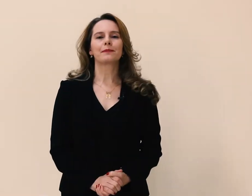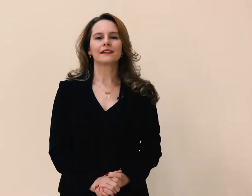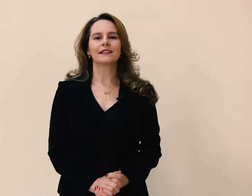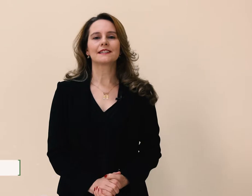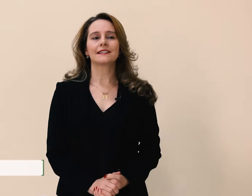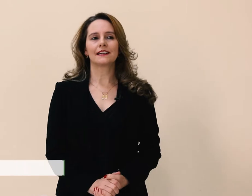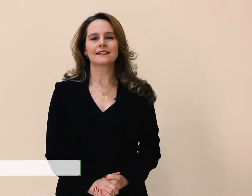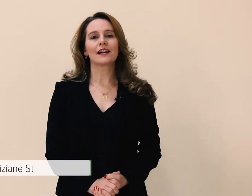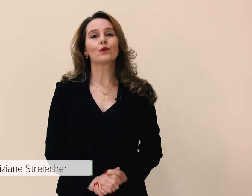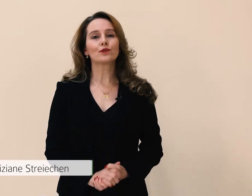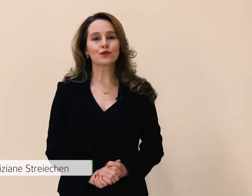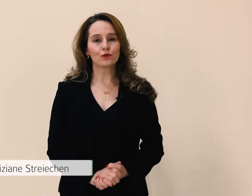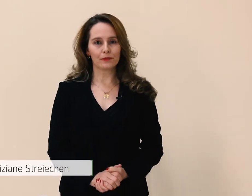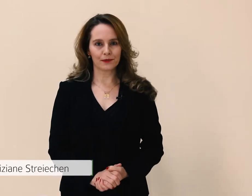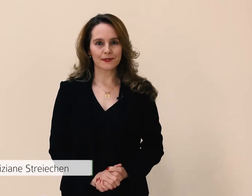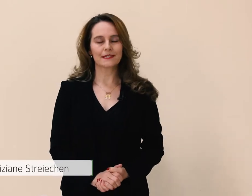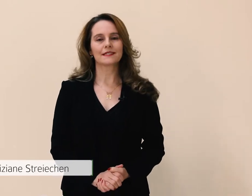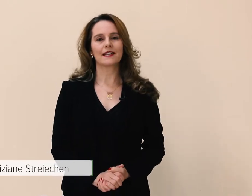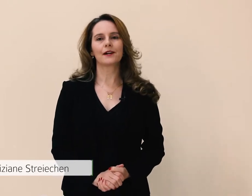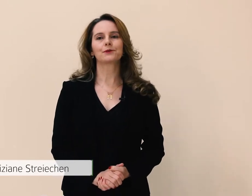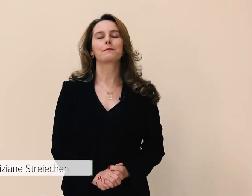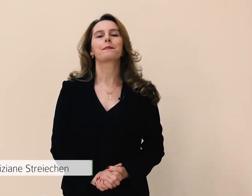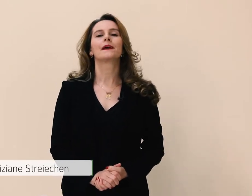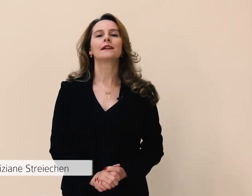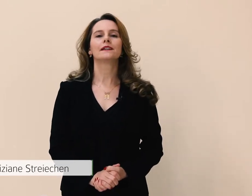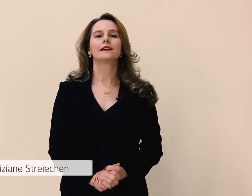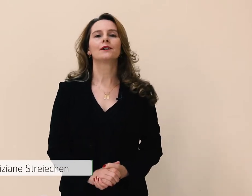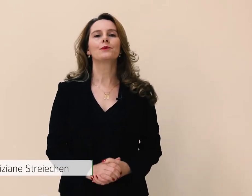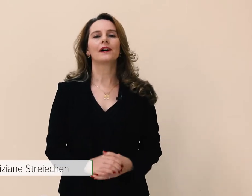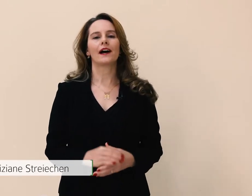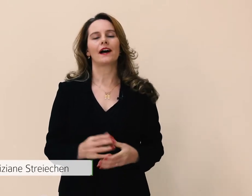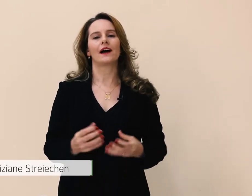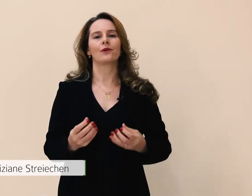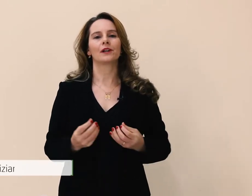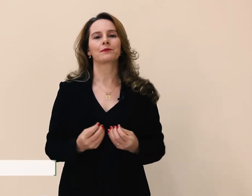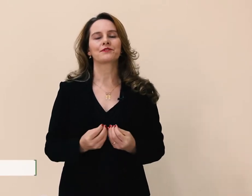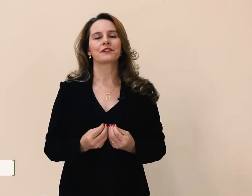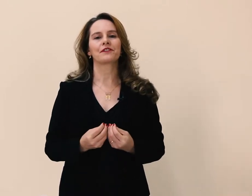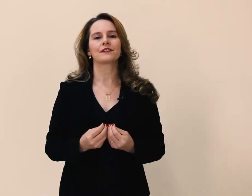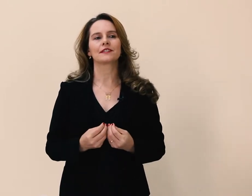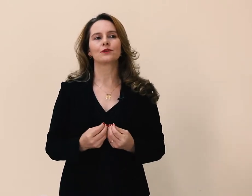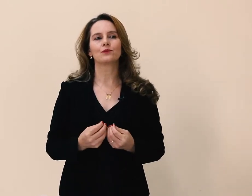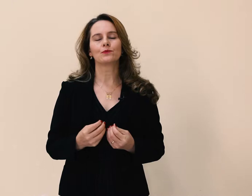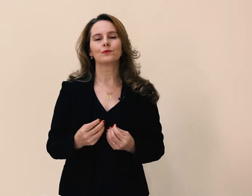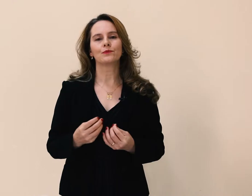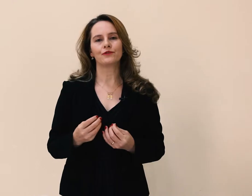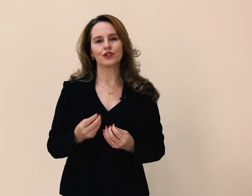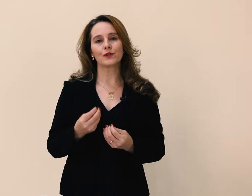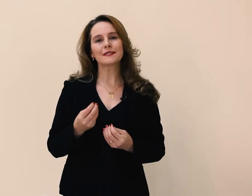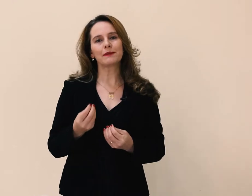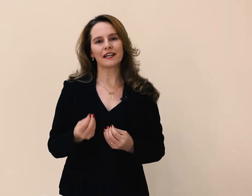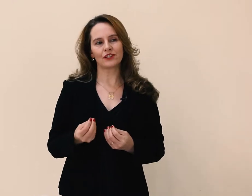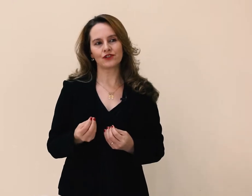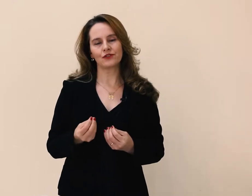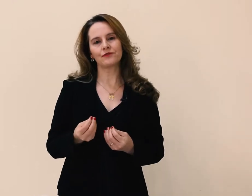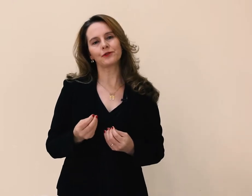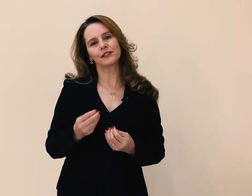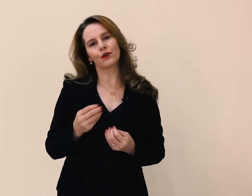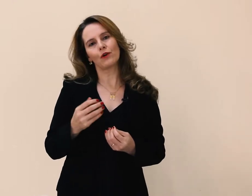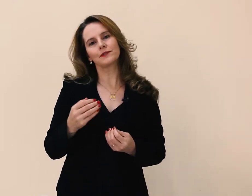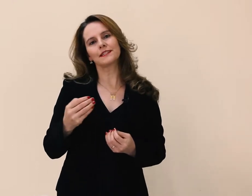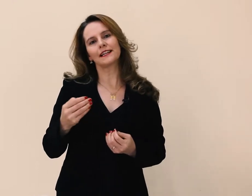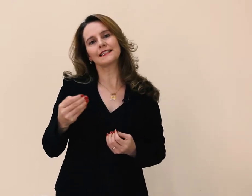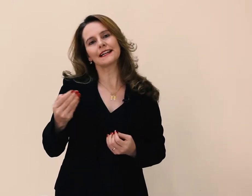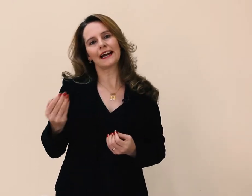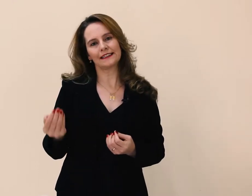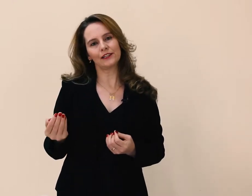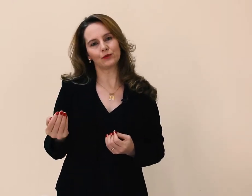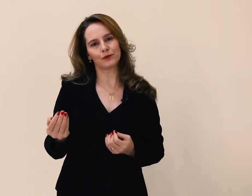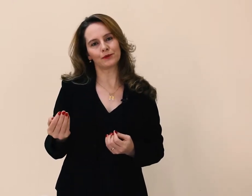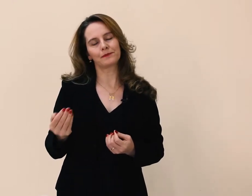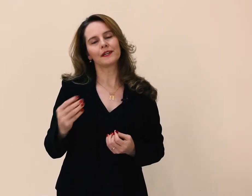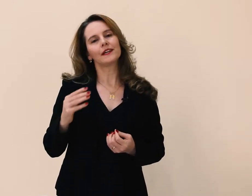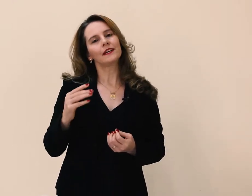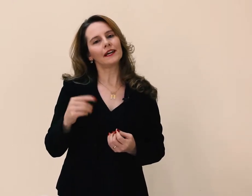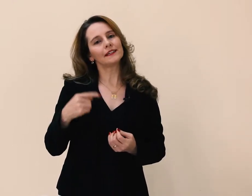Então agora a professora vai fazer um vídeo explicativo de como sinaliza cada número e aí na